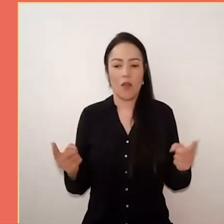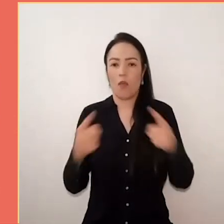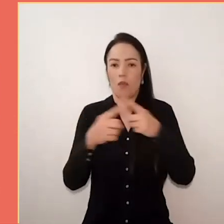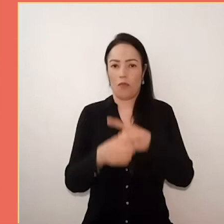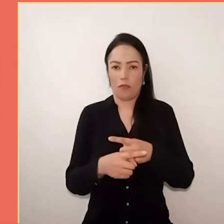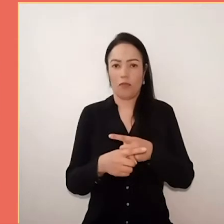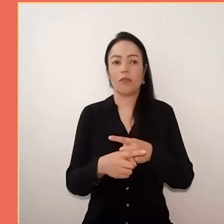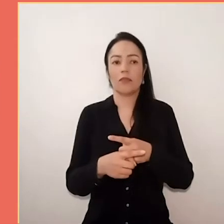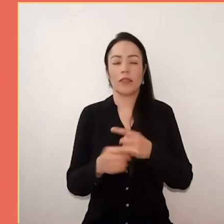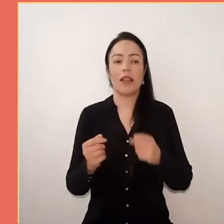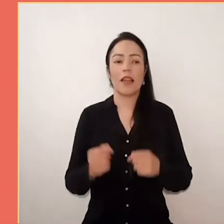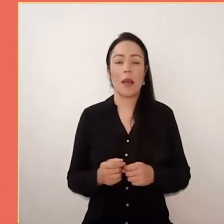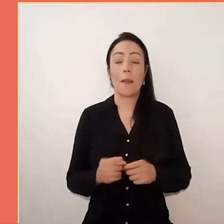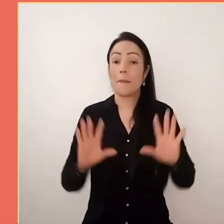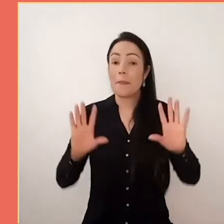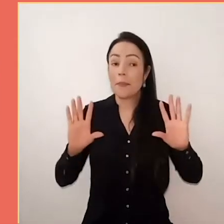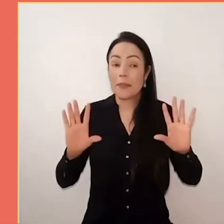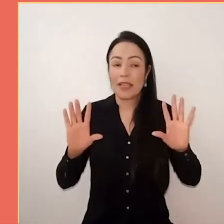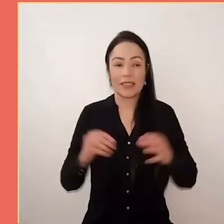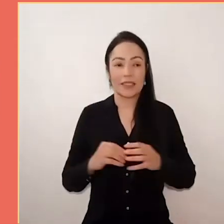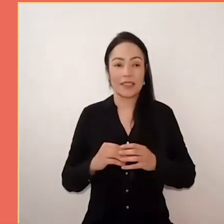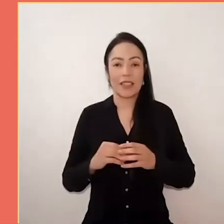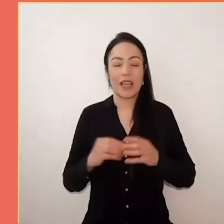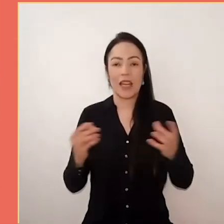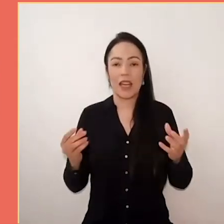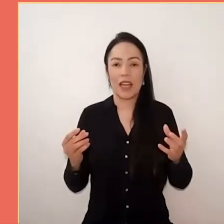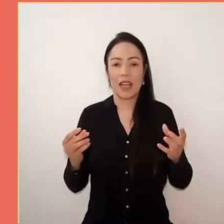mas dilatar um pouco essa reflexão me faz